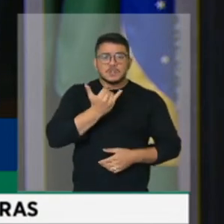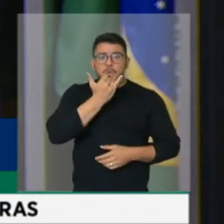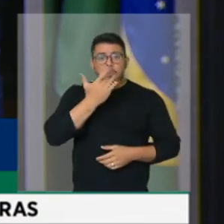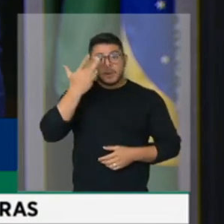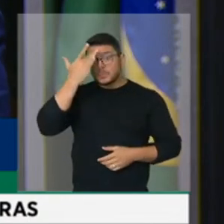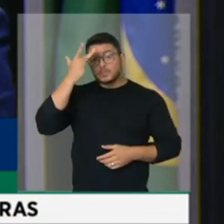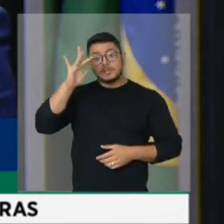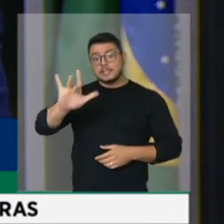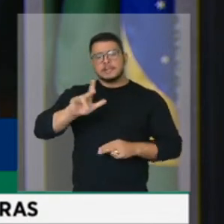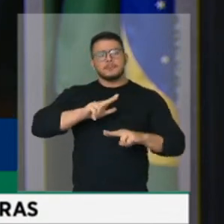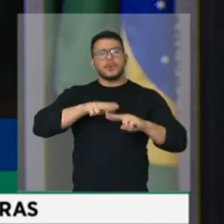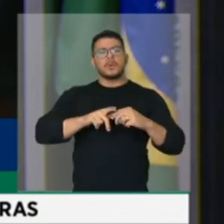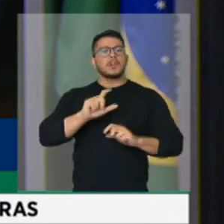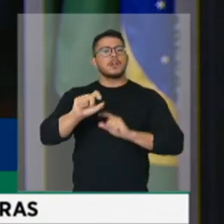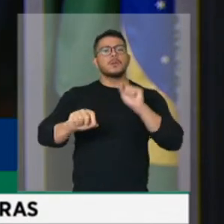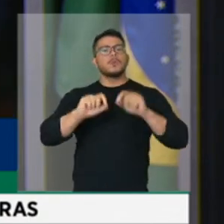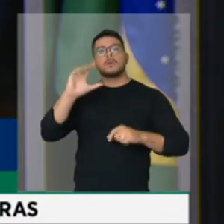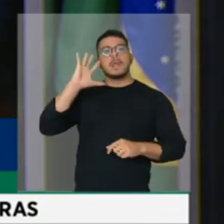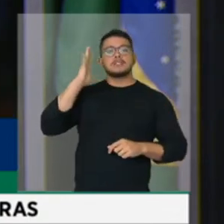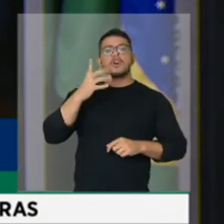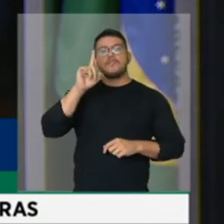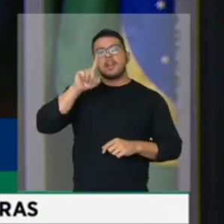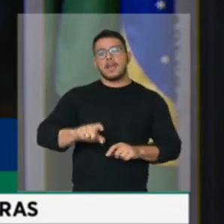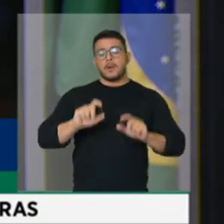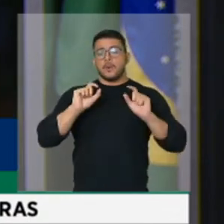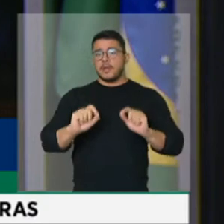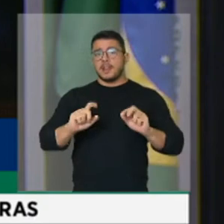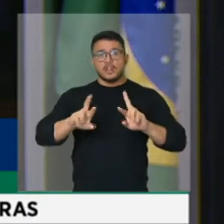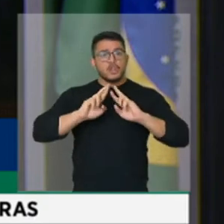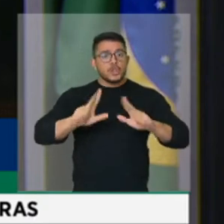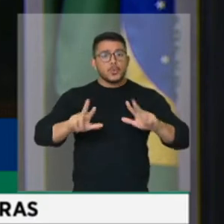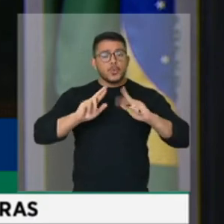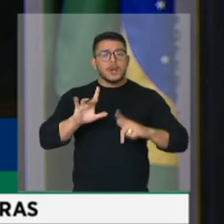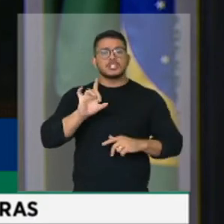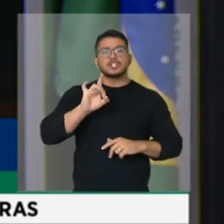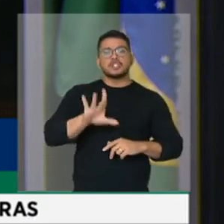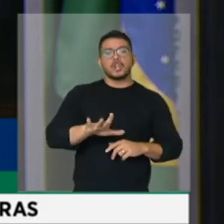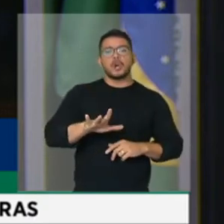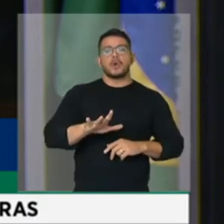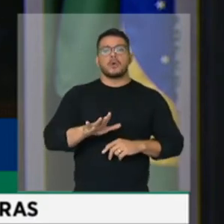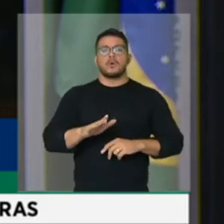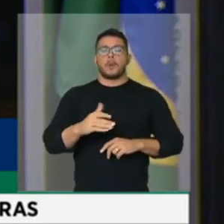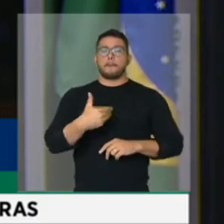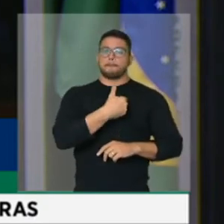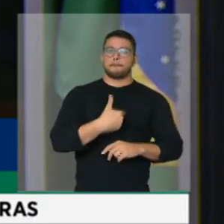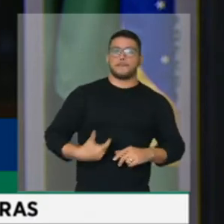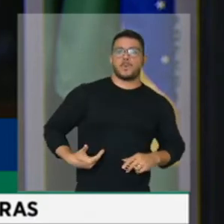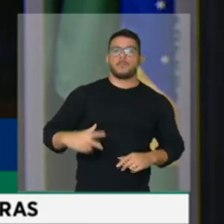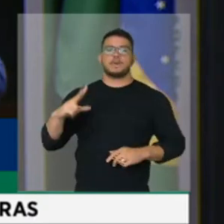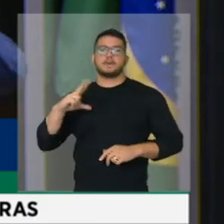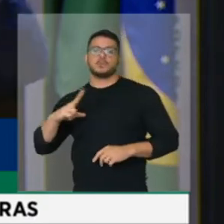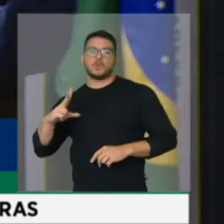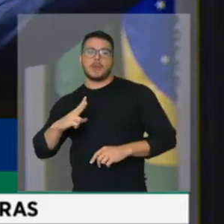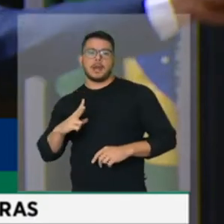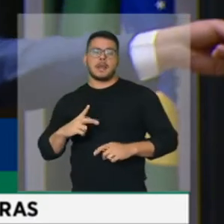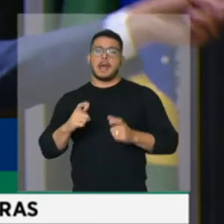TRANSMISSÃO. AÍ EU OUÇO AQUI FALAR QUE O SIMPLES PROCESSO DE CAPITALIZAÇÃO VAI AUMENTAR A TARIFA. EU NÃO